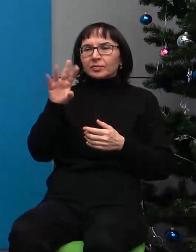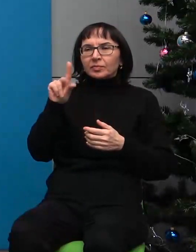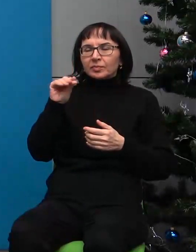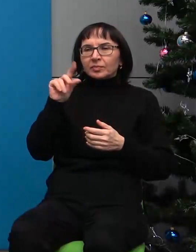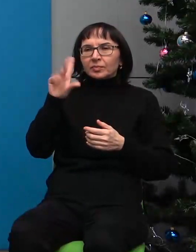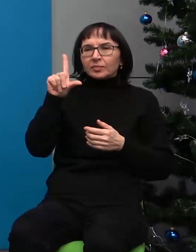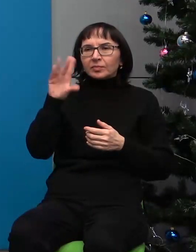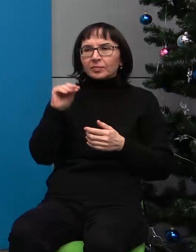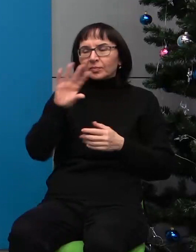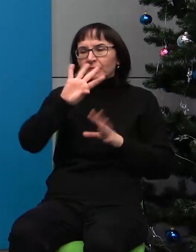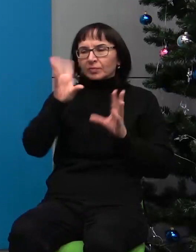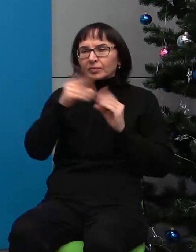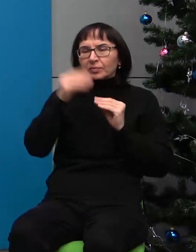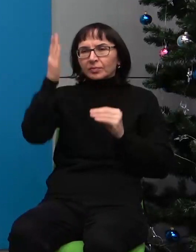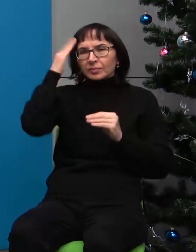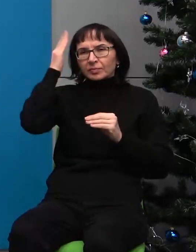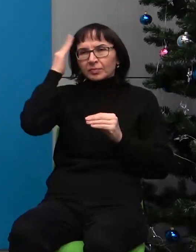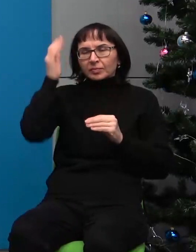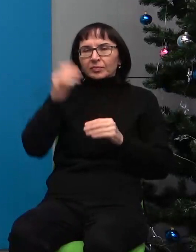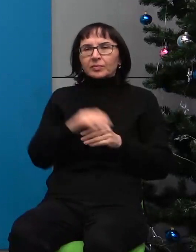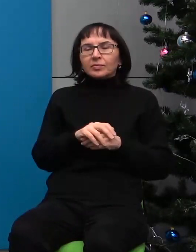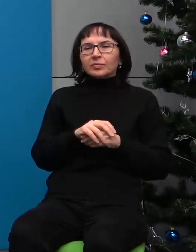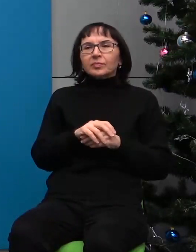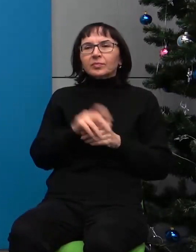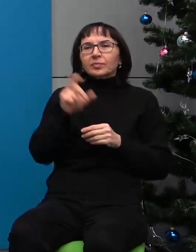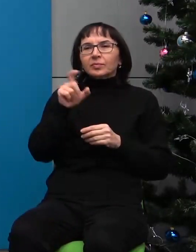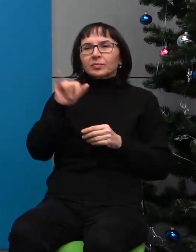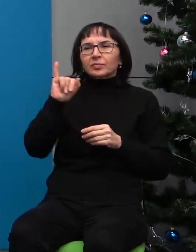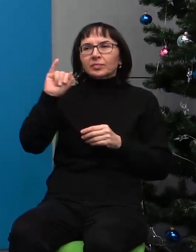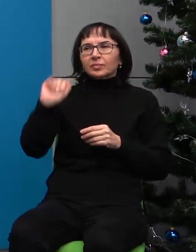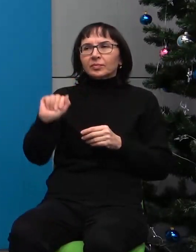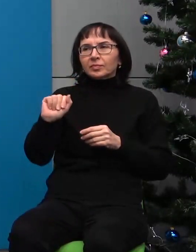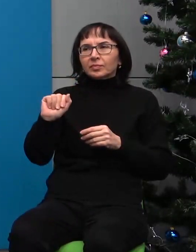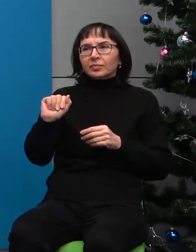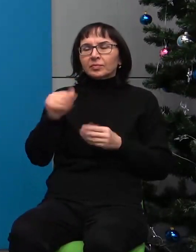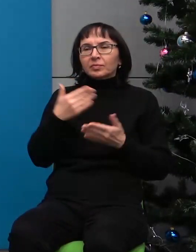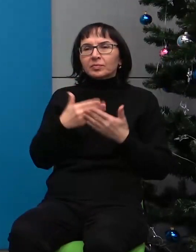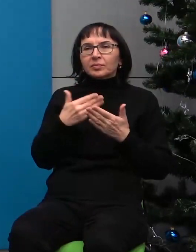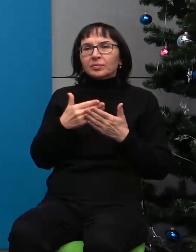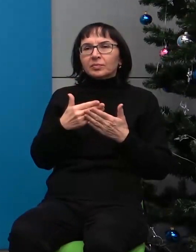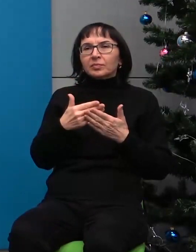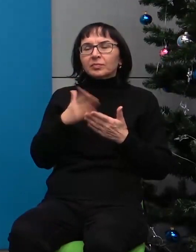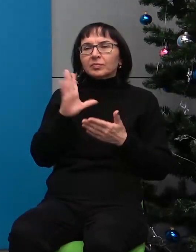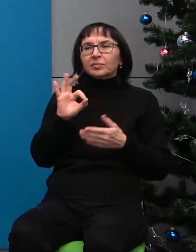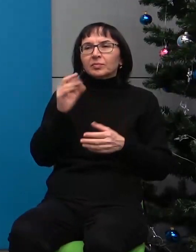A przede wszystkim wiedział o CIA. Ponieważ pracował dla CIA.